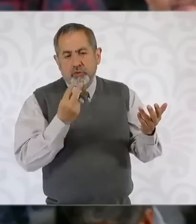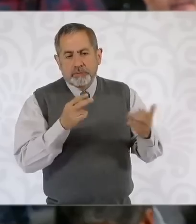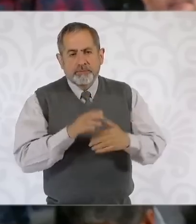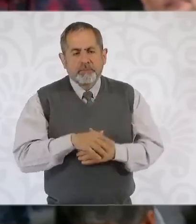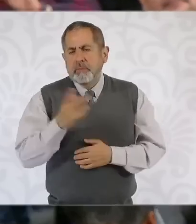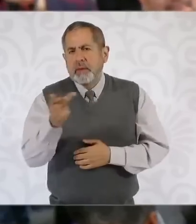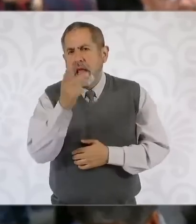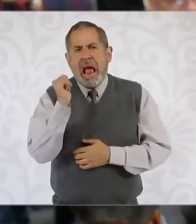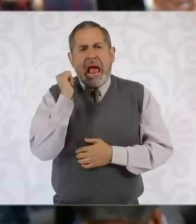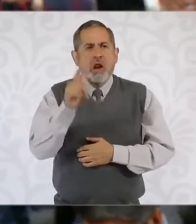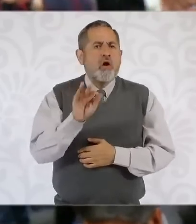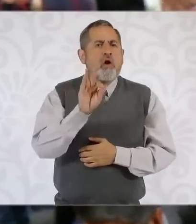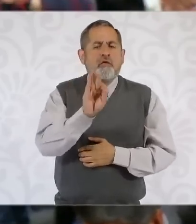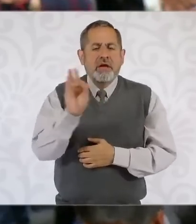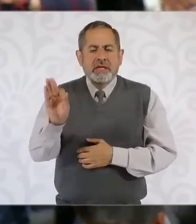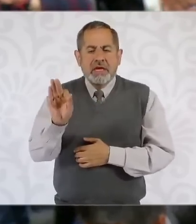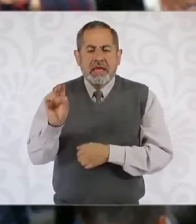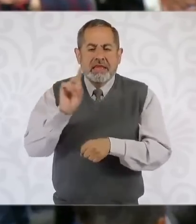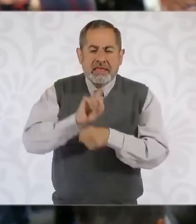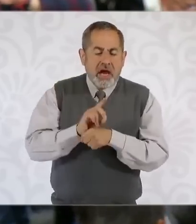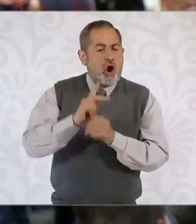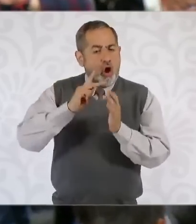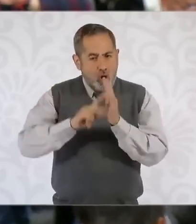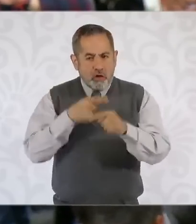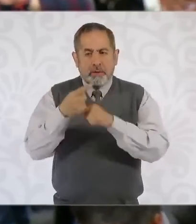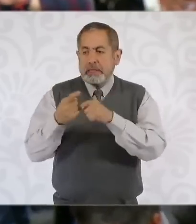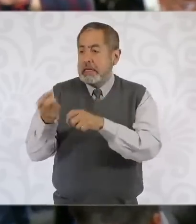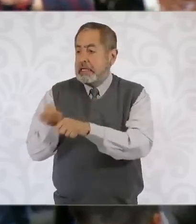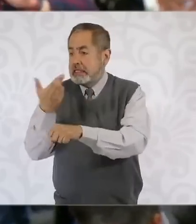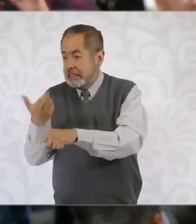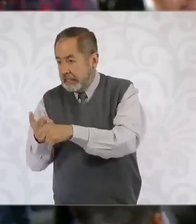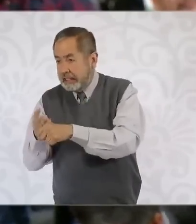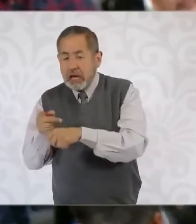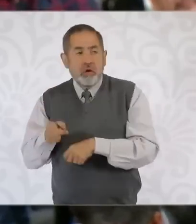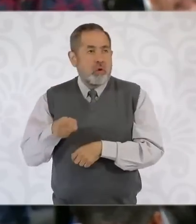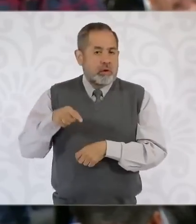fecha precisa para un encuentro directo entre el secretario de economía con el secretario